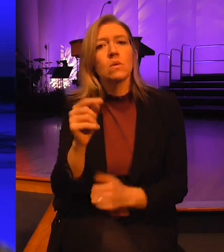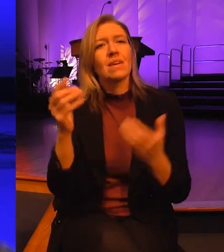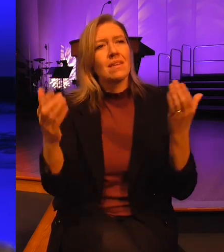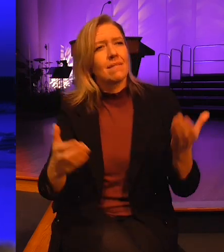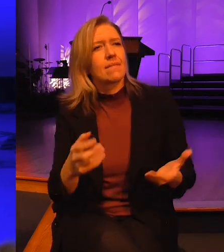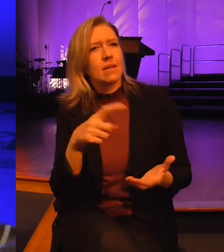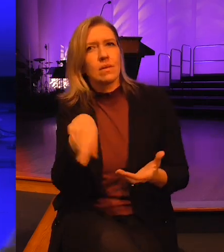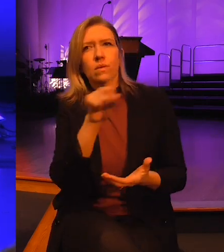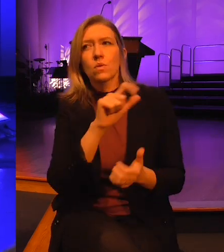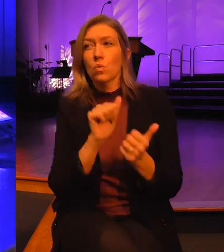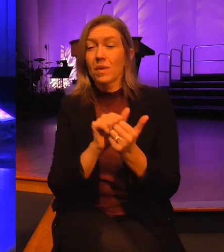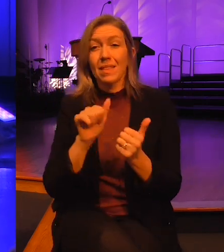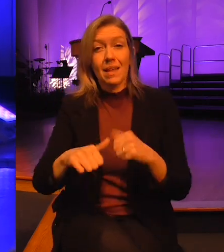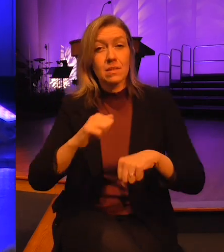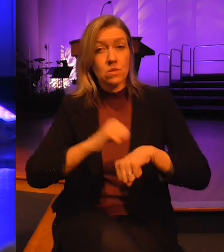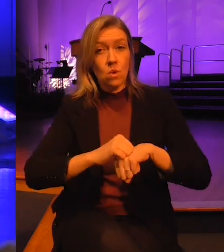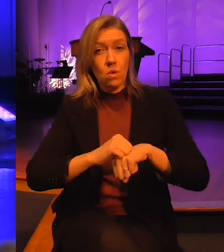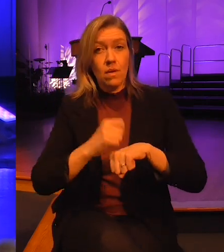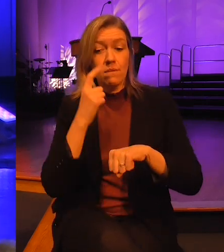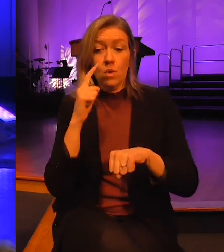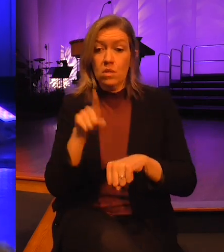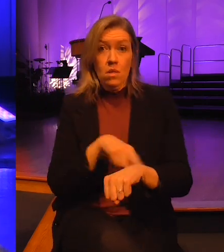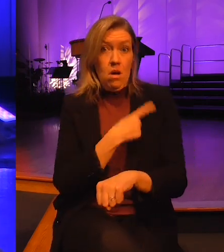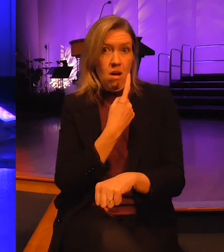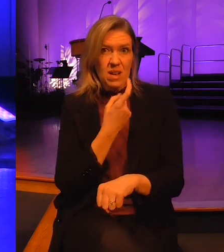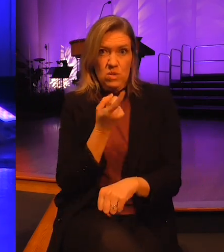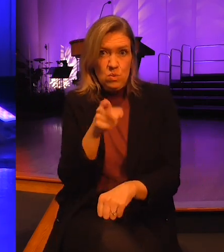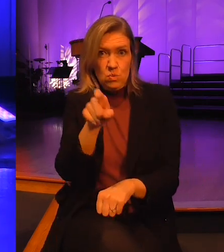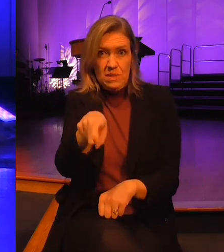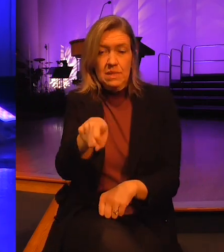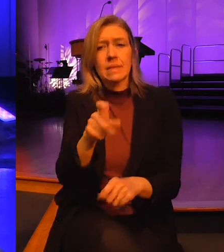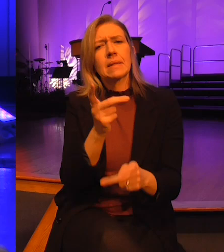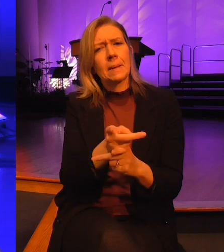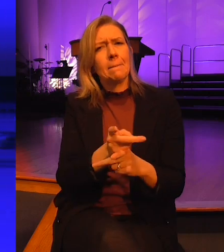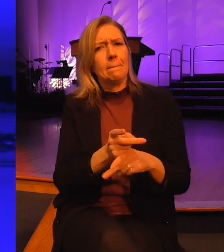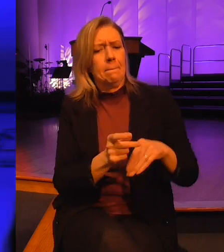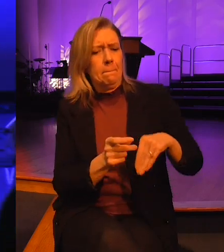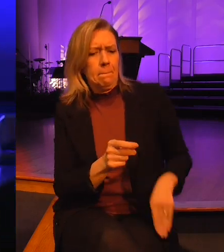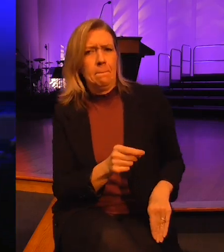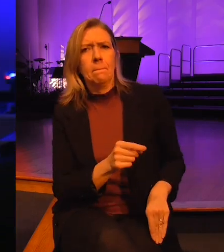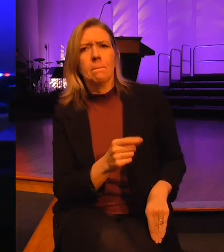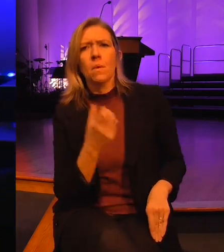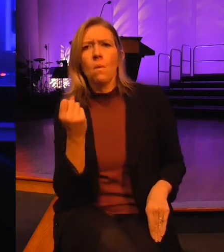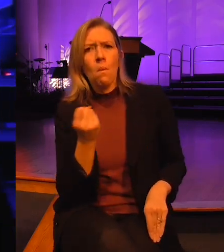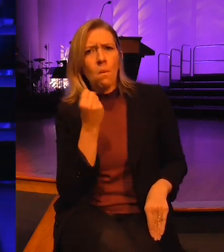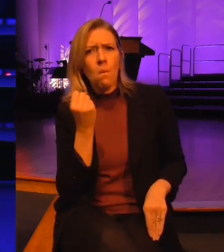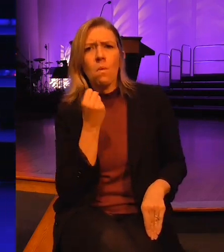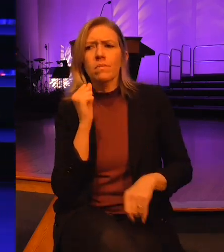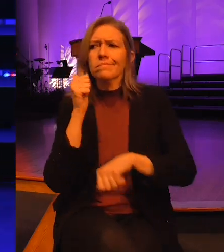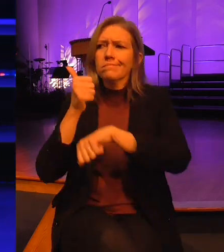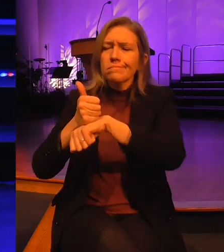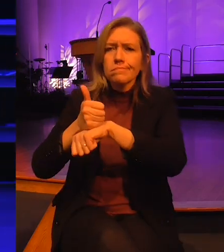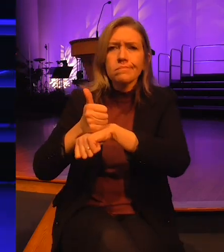tiempo que necesites tenerla contigo para sujetarla para ponerla en un altar lo que sea